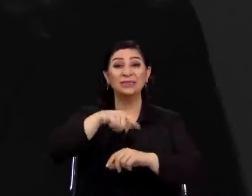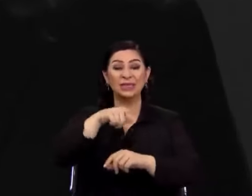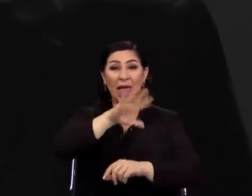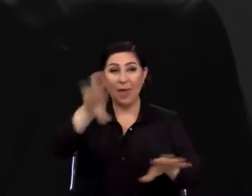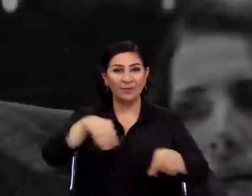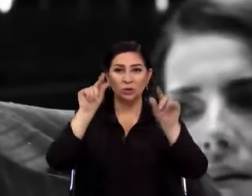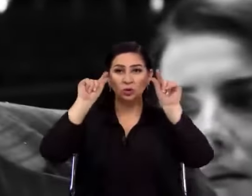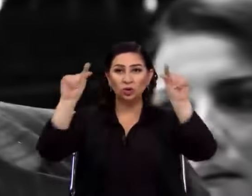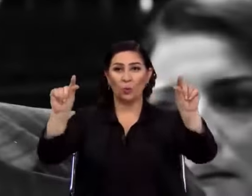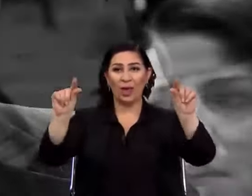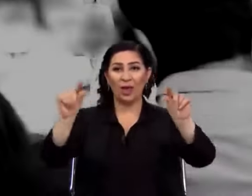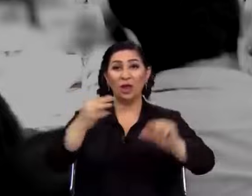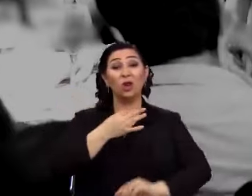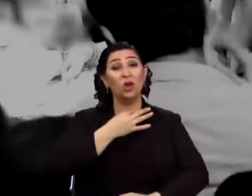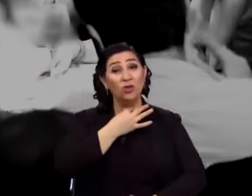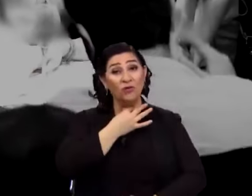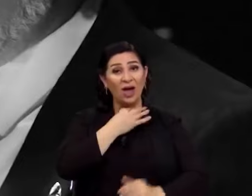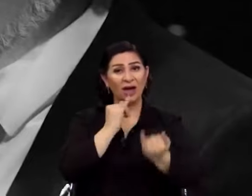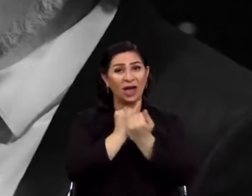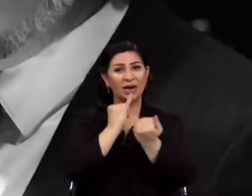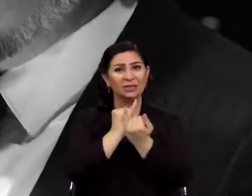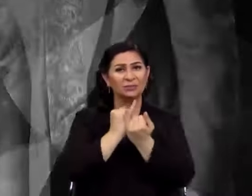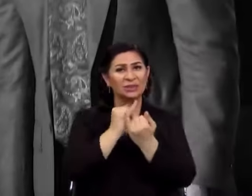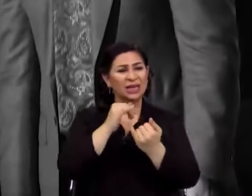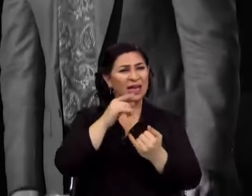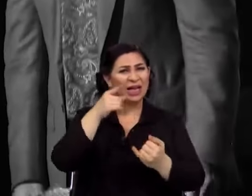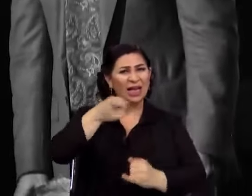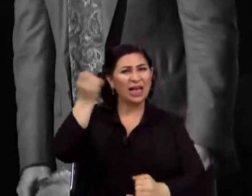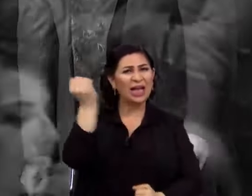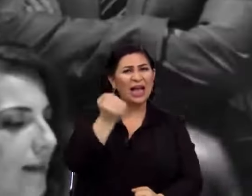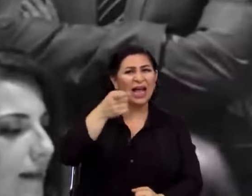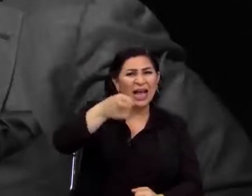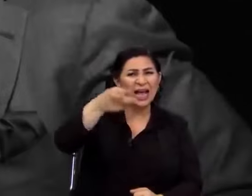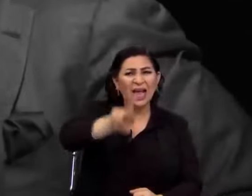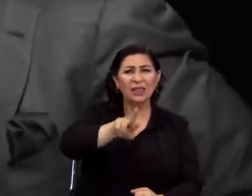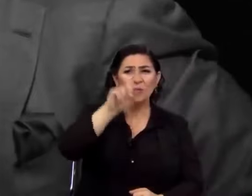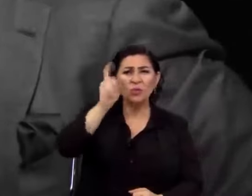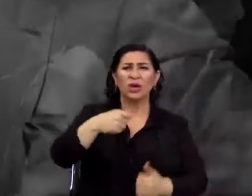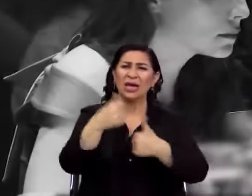altındayız lütfen kardeşimin katilini bulun lütfen karımın katilini bulun onu